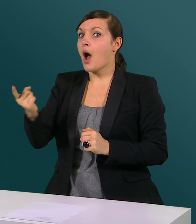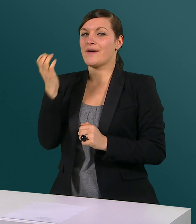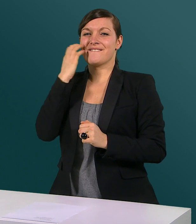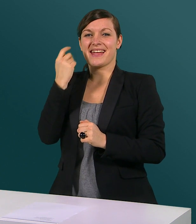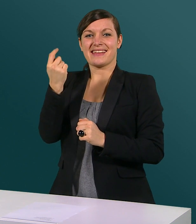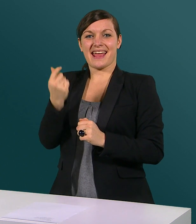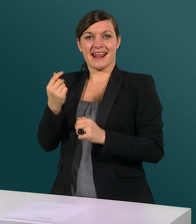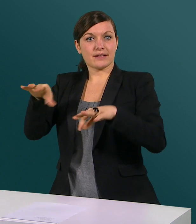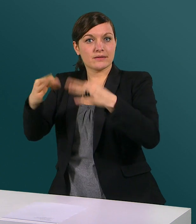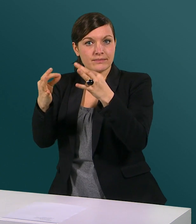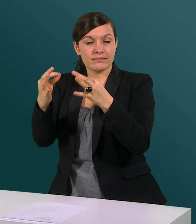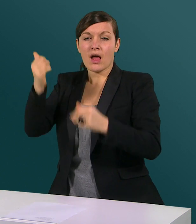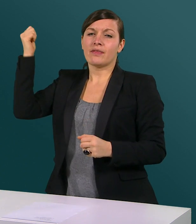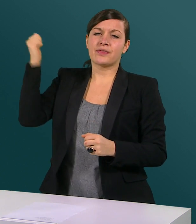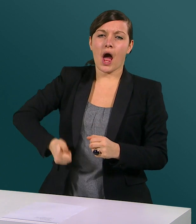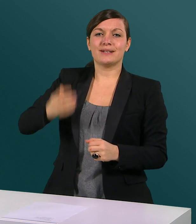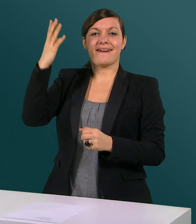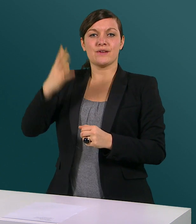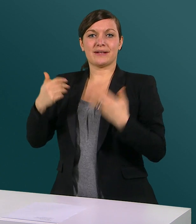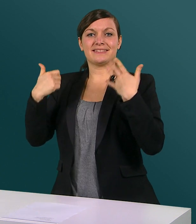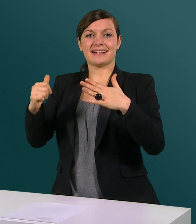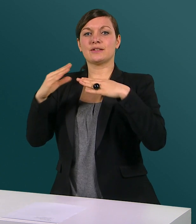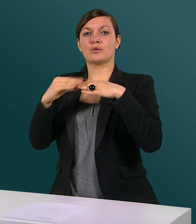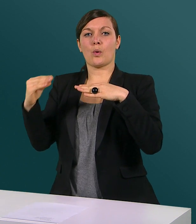1460 Dollar.